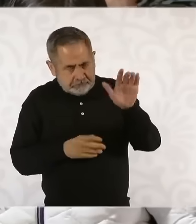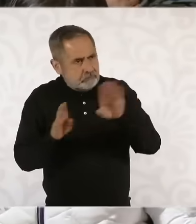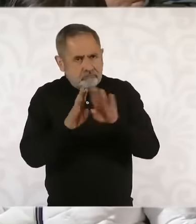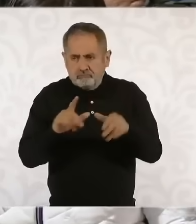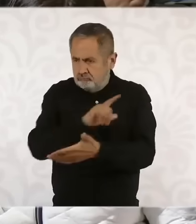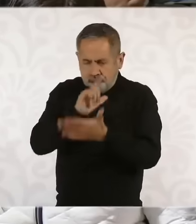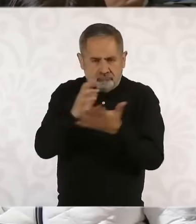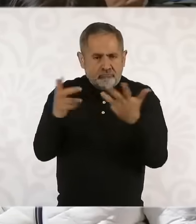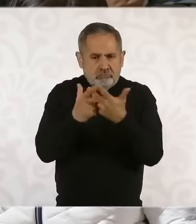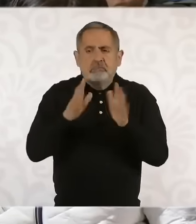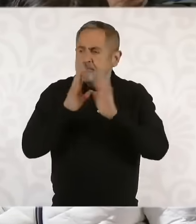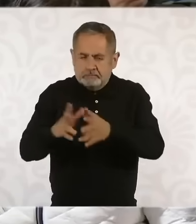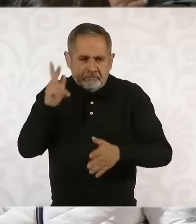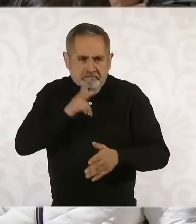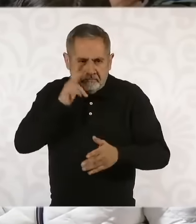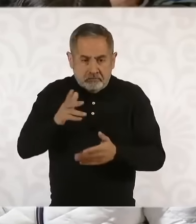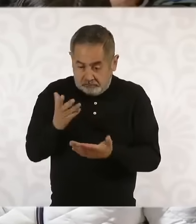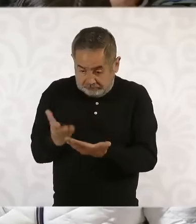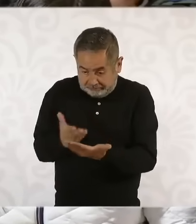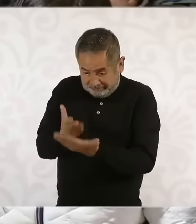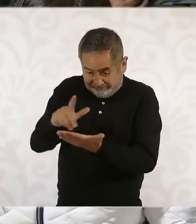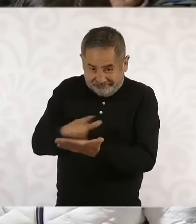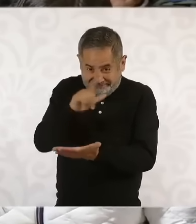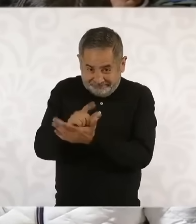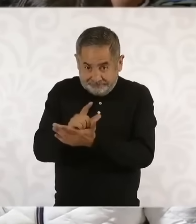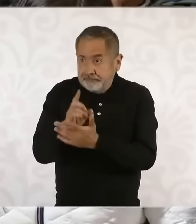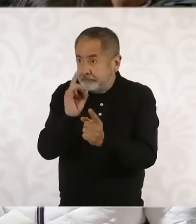comprobado científicamente que aplicar esta ley o que en los estados que ya está aplicada esta ley